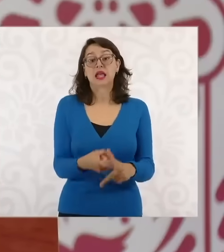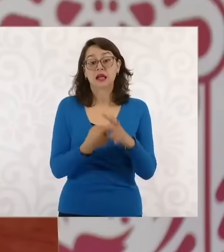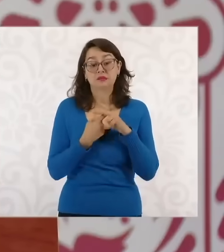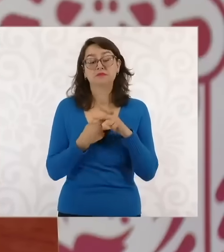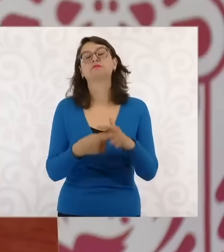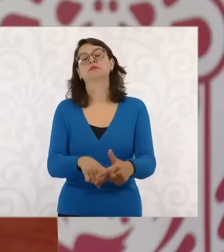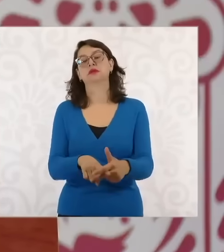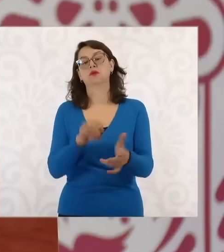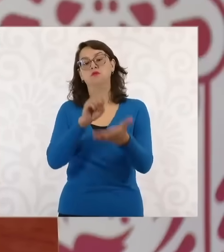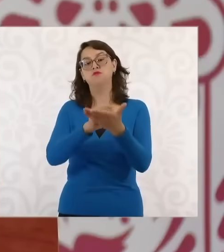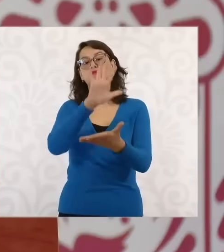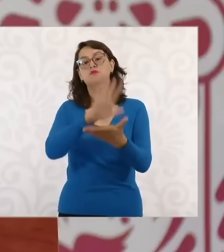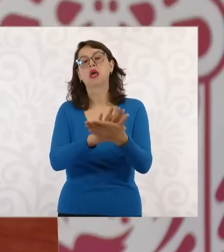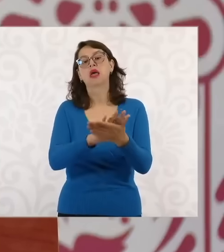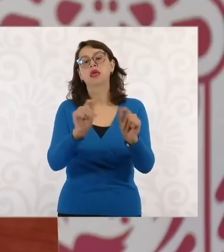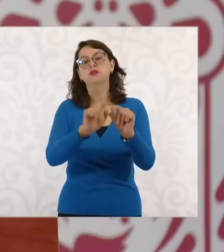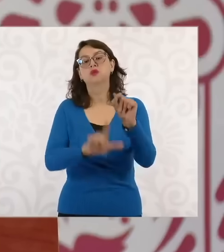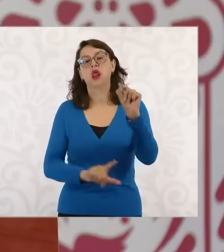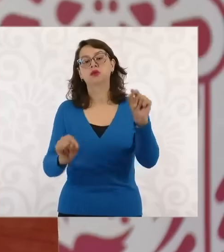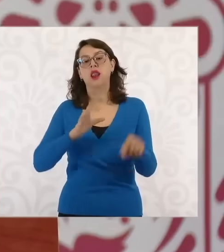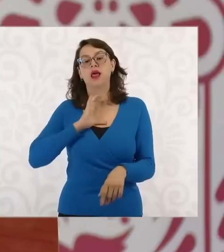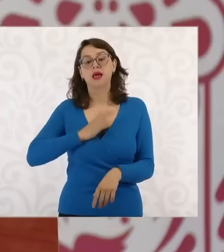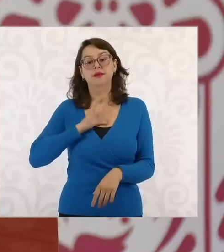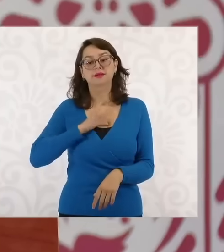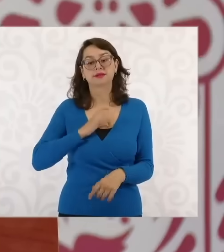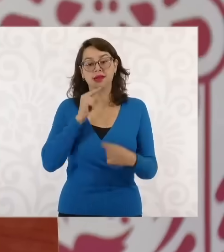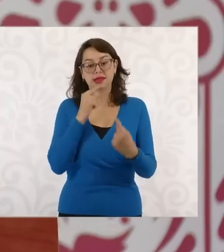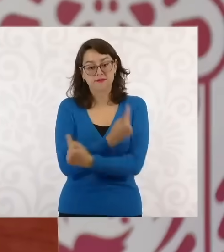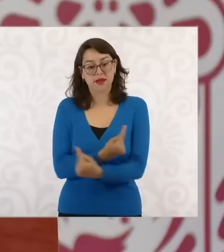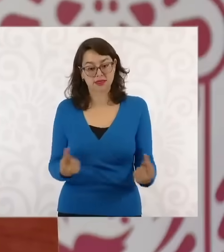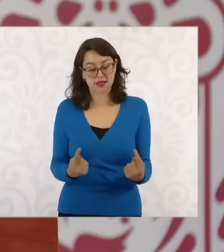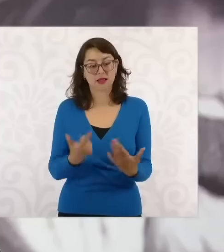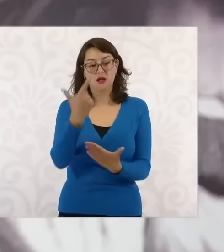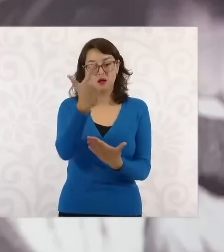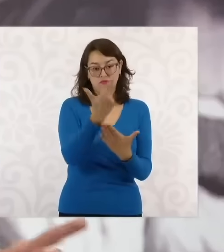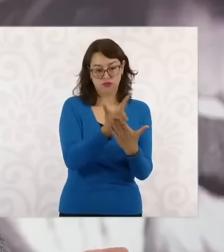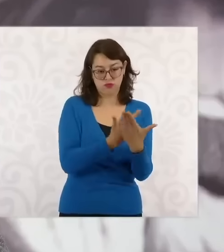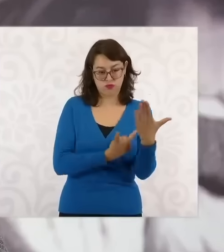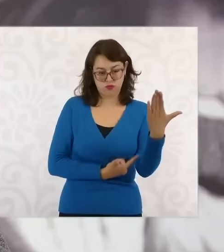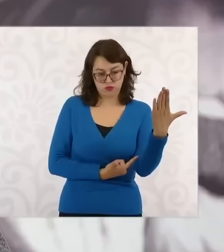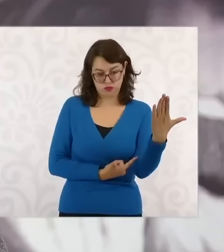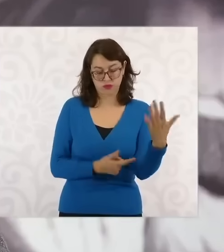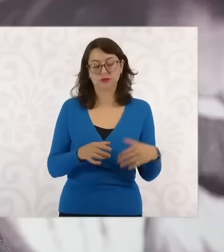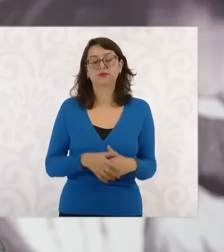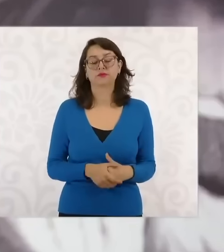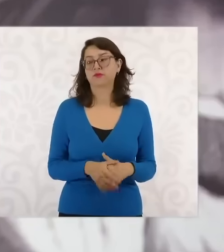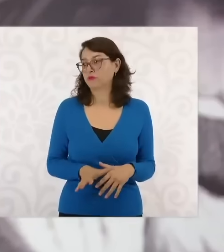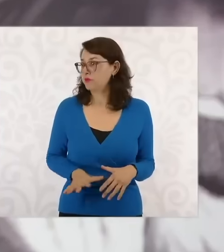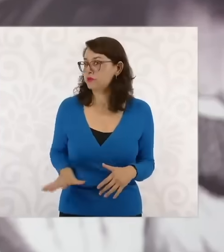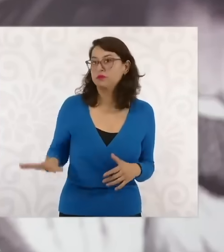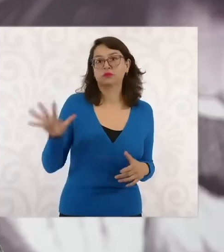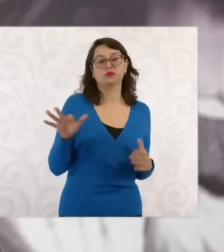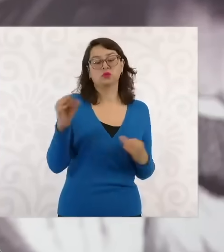infantil, por ejemplo, y se instaló en conjunto por todo el sector salud. Eh, todos los casos